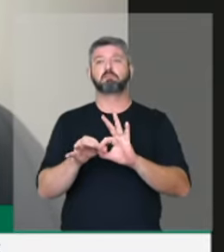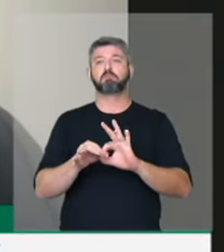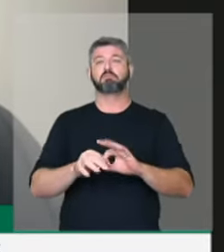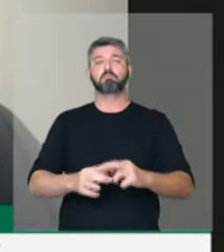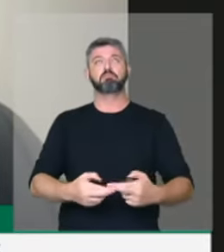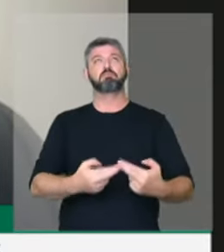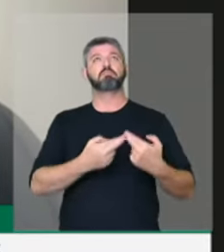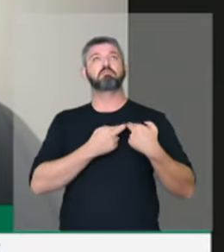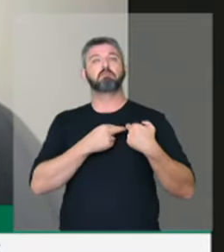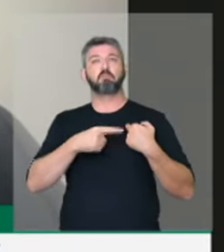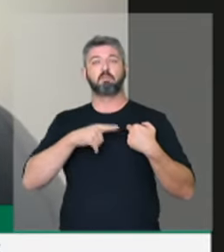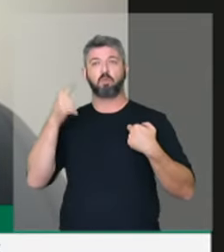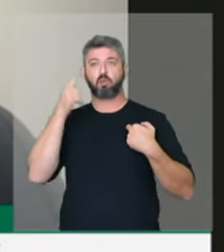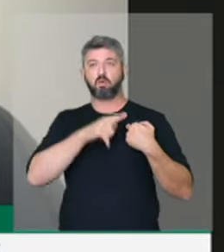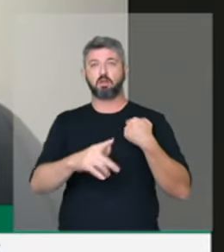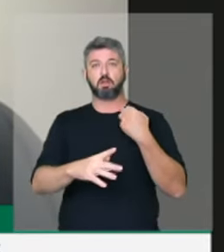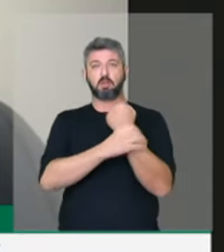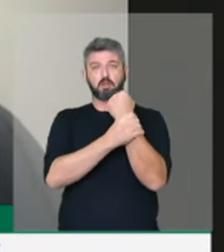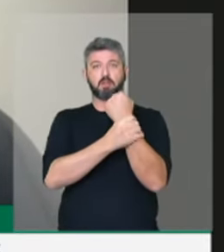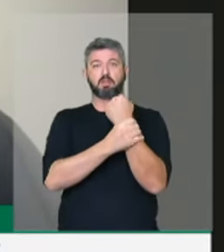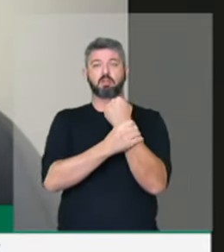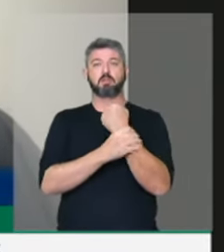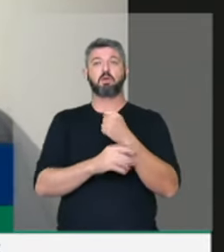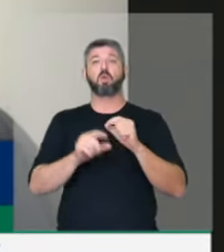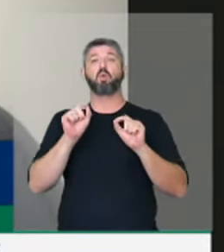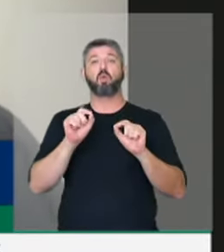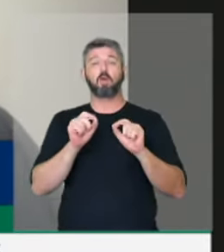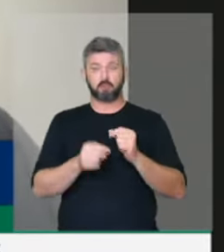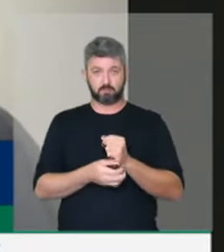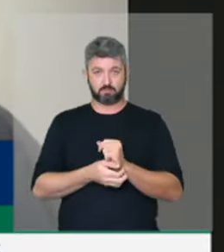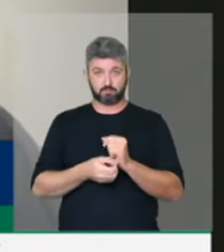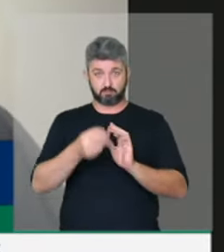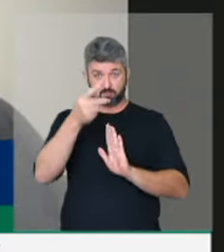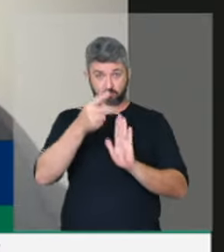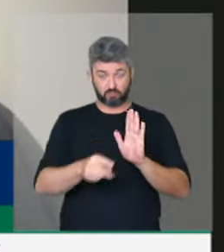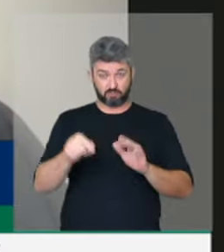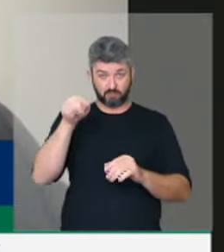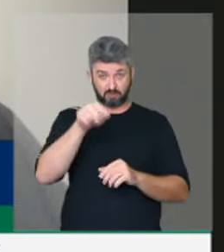IMBUÍDA DE GARANTIR QUE ESSE PROJETO POSSA TRAZER A LIBERAÇÃO DE MAIS DE 2 MIL LEITOS PARA A NOSSA